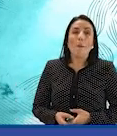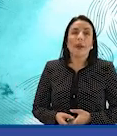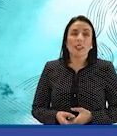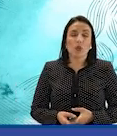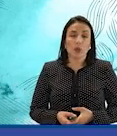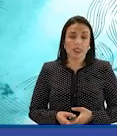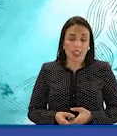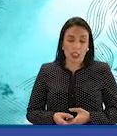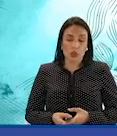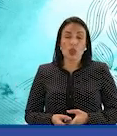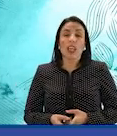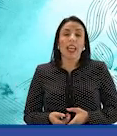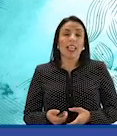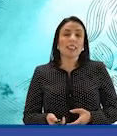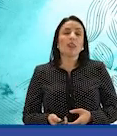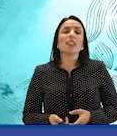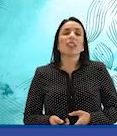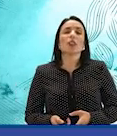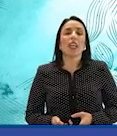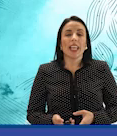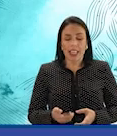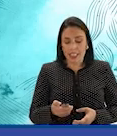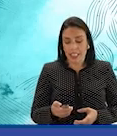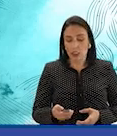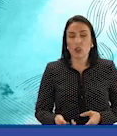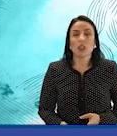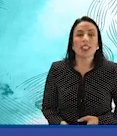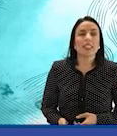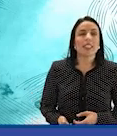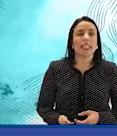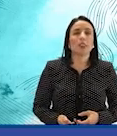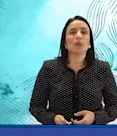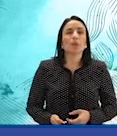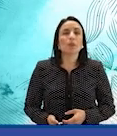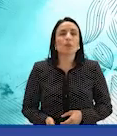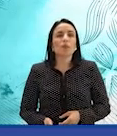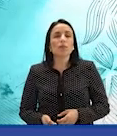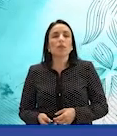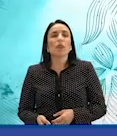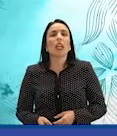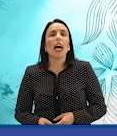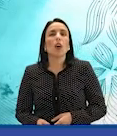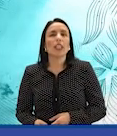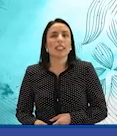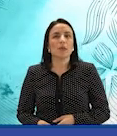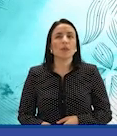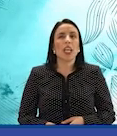presupuestarios establecidos en el 116? Ahora sí